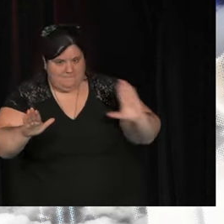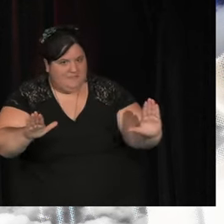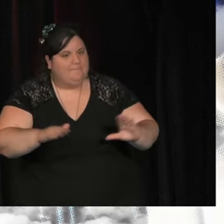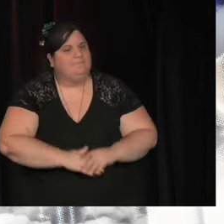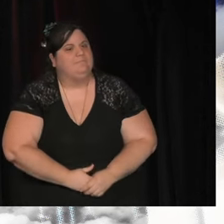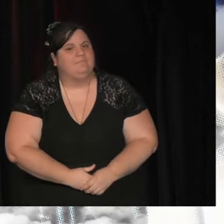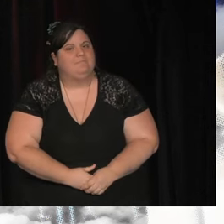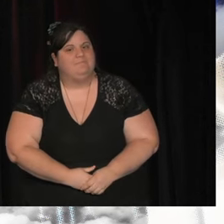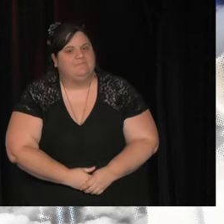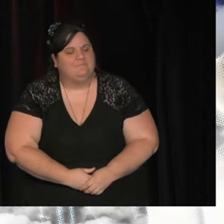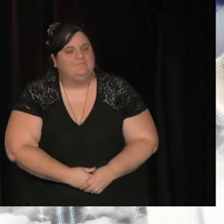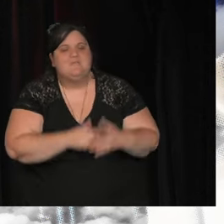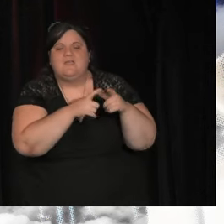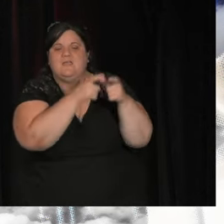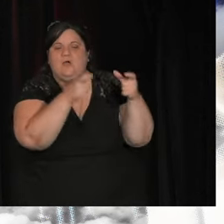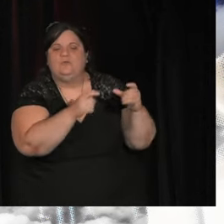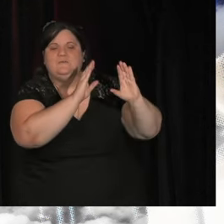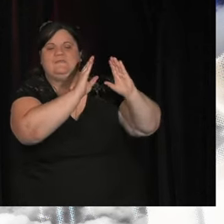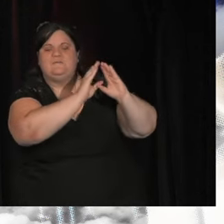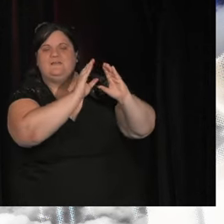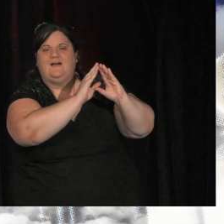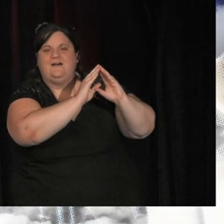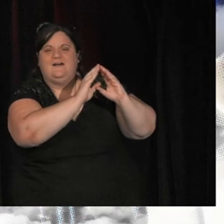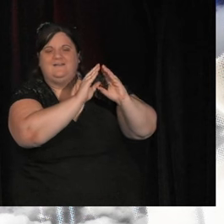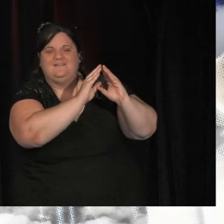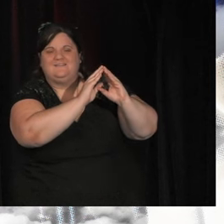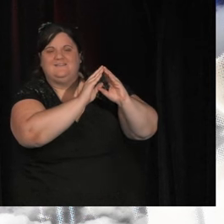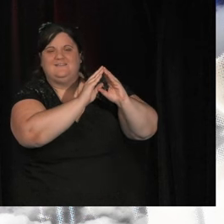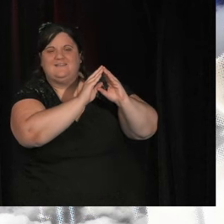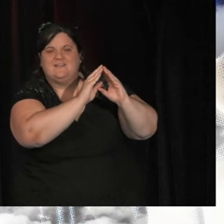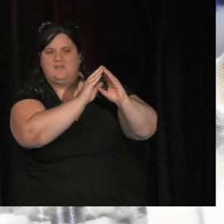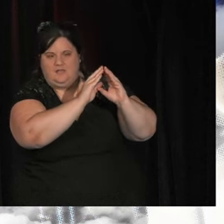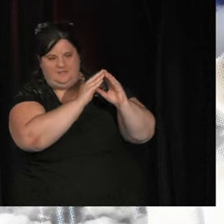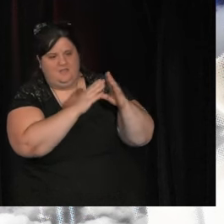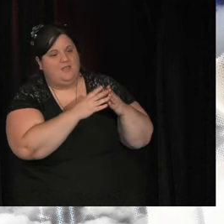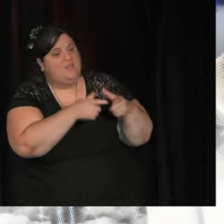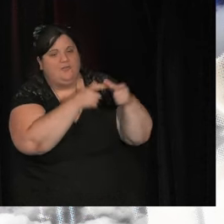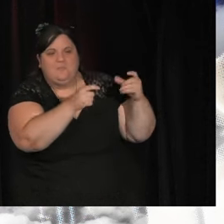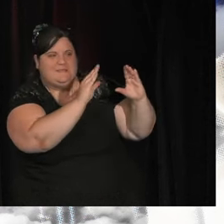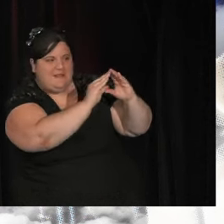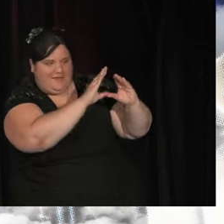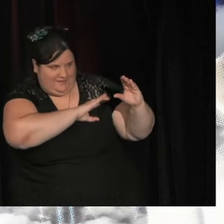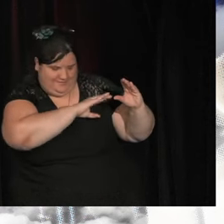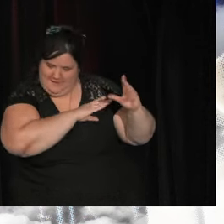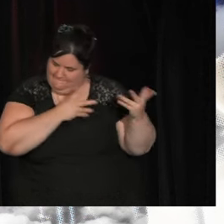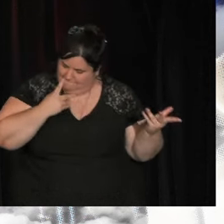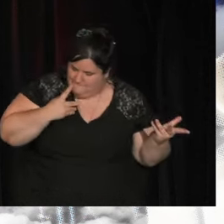Et là, c'est vrai que Blizzard, ils ont fait un travail pour essayer vraiment d'être les plus carrés possible à l'annonce d'Overwatch,